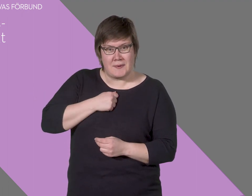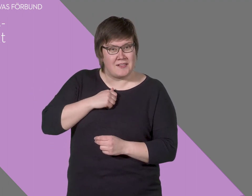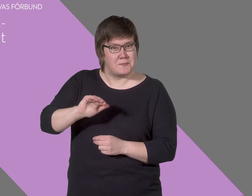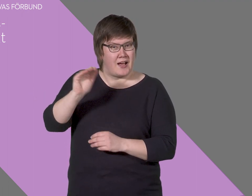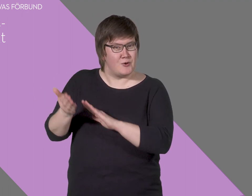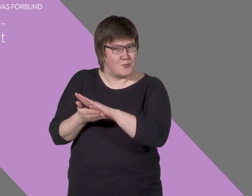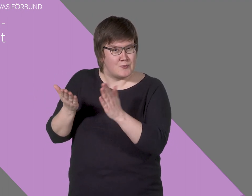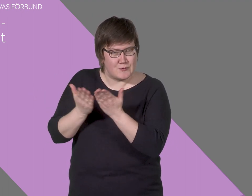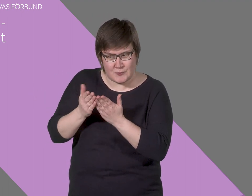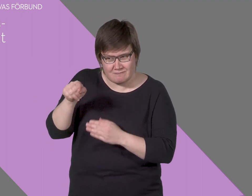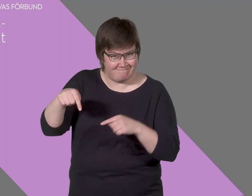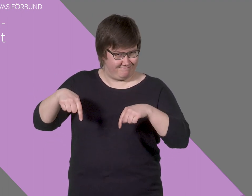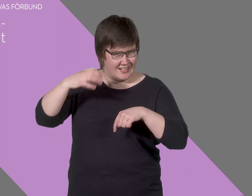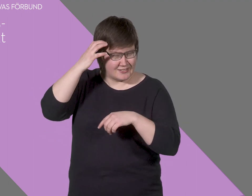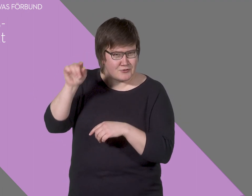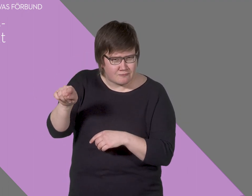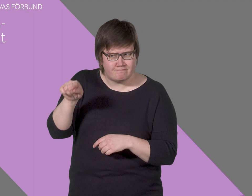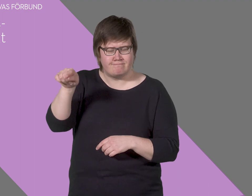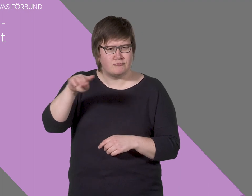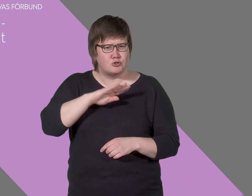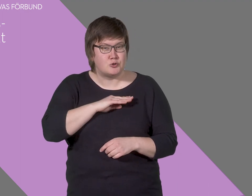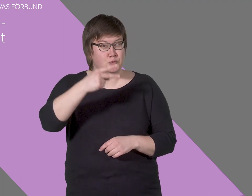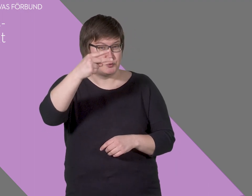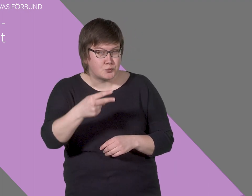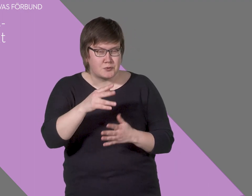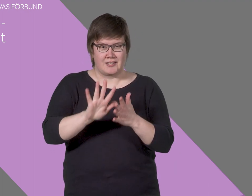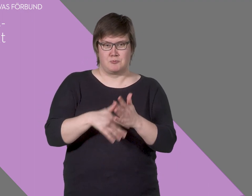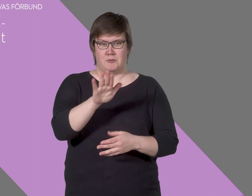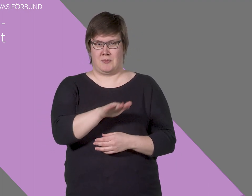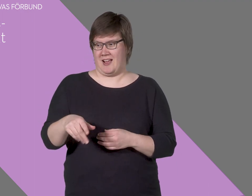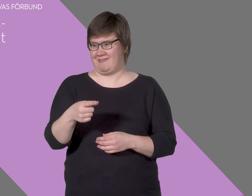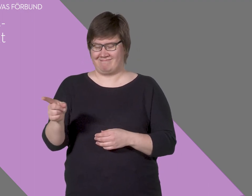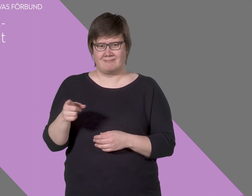i Sockenbackens grundskola i Helsingfors, där 20 teckenspråkiga barn -